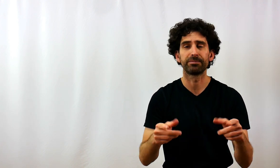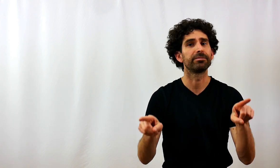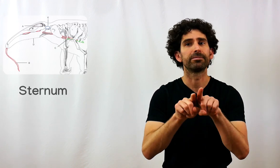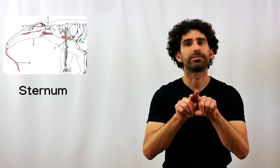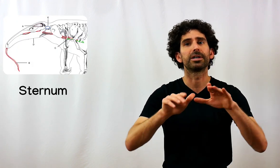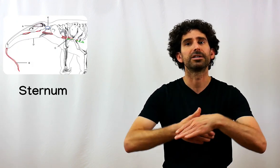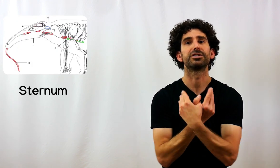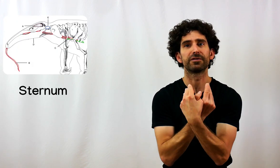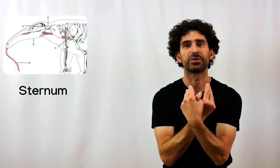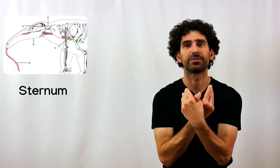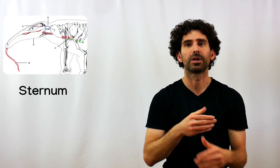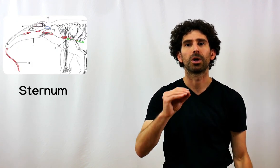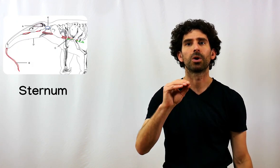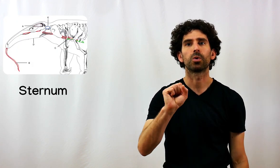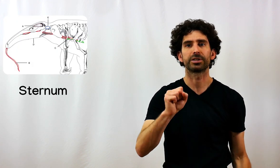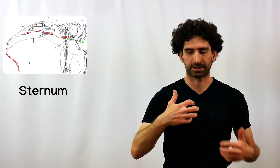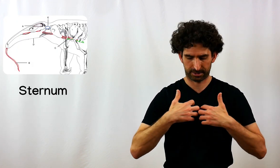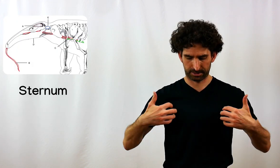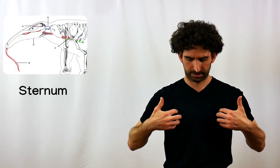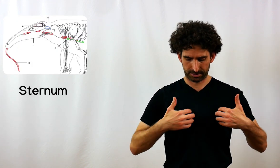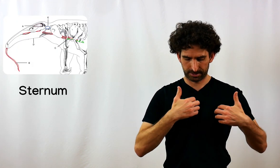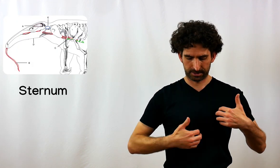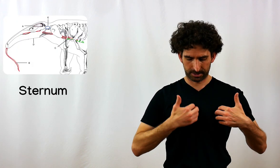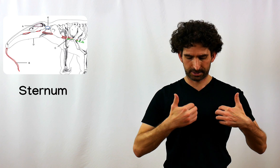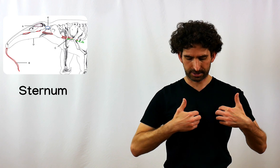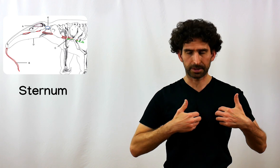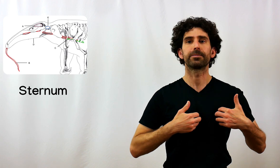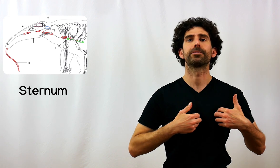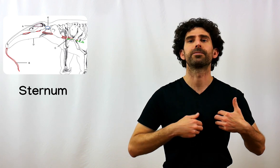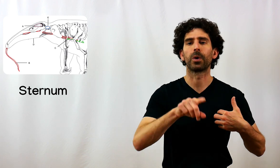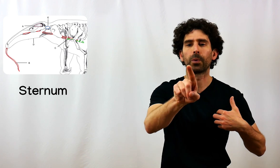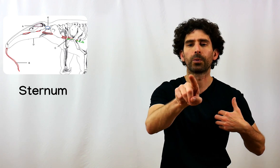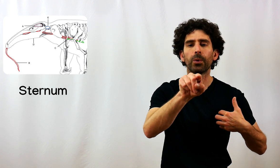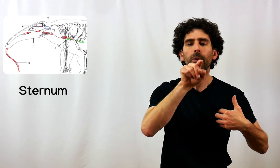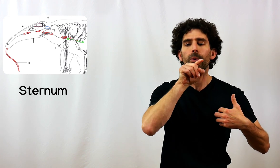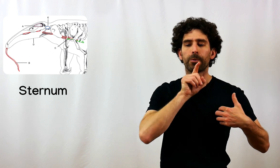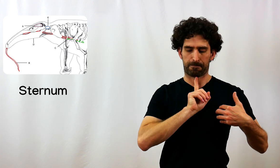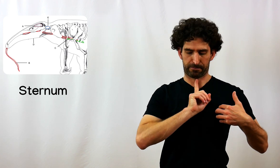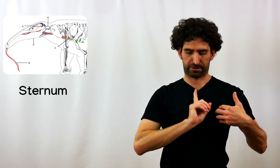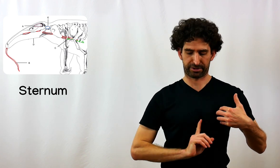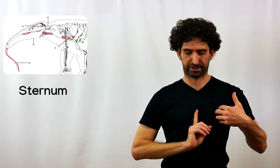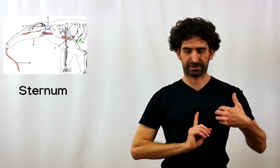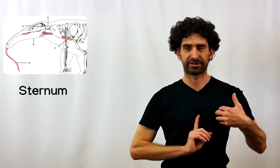Comme la chauve-souris, derrière le sternum.